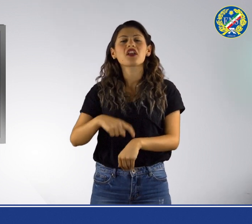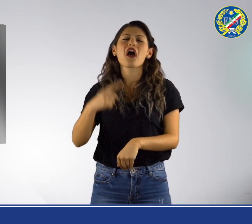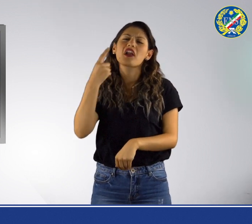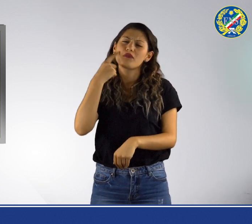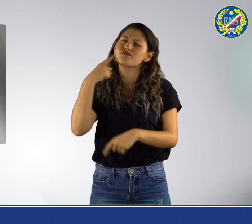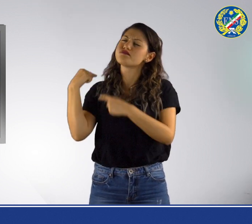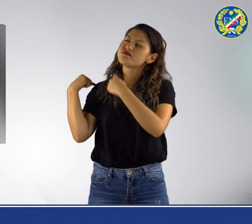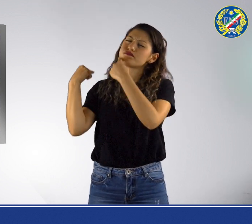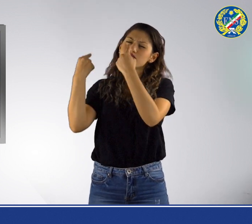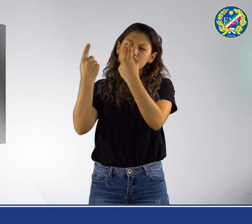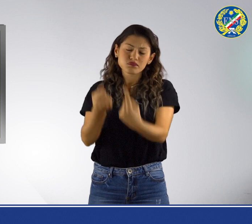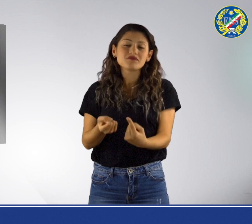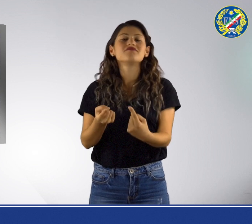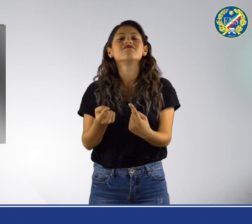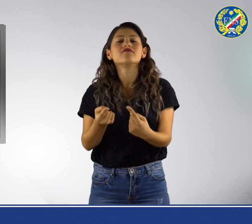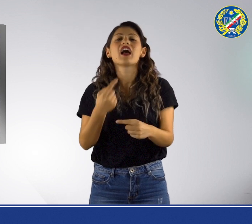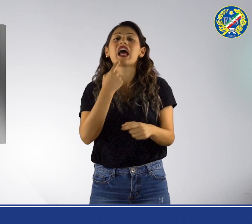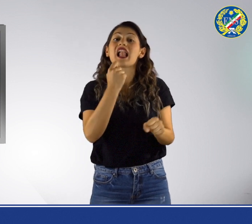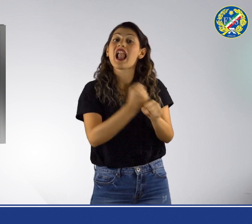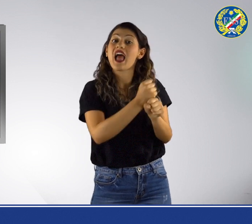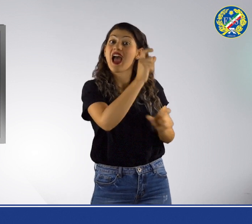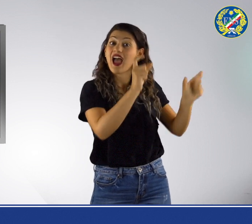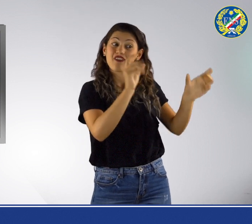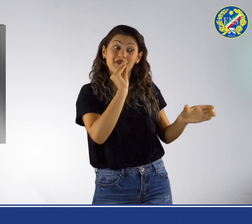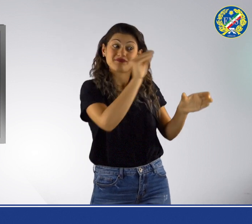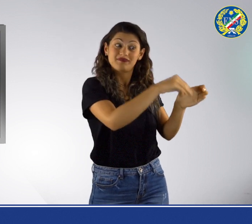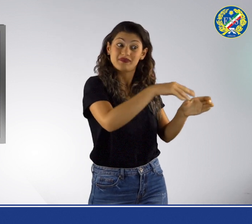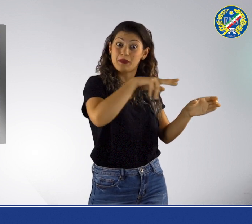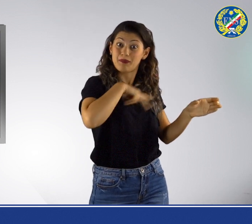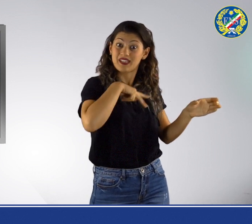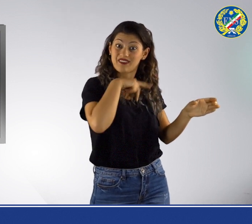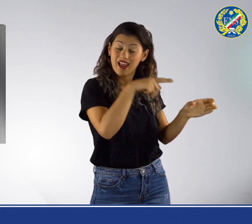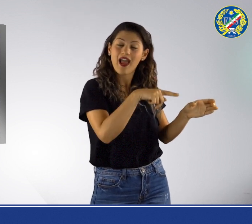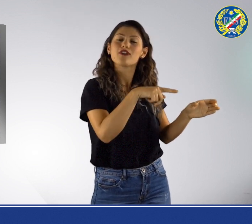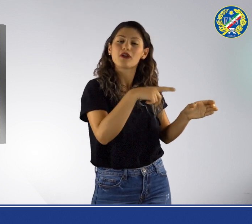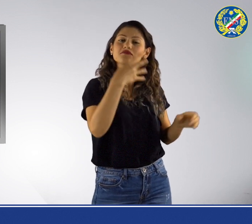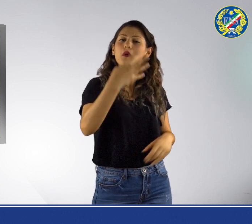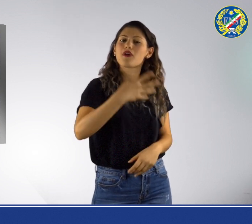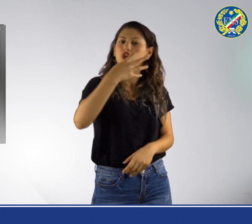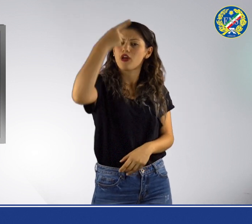Le fasce orarie di reperibilità per i dipendenti privati sono di 4 ore al giorno,